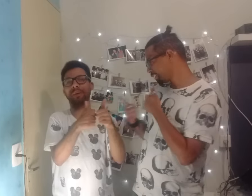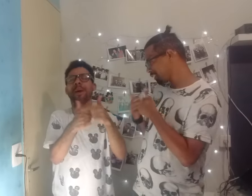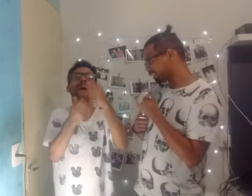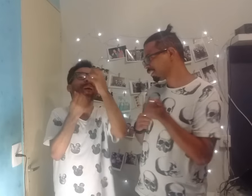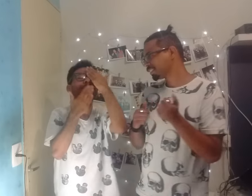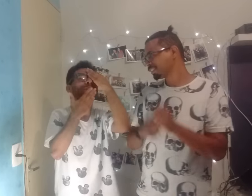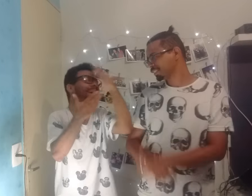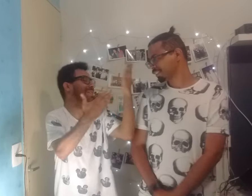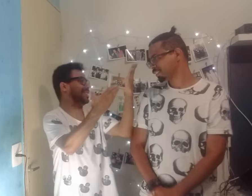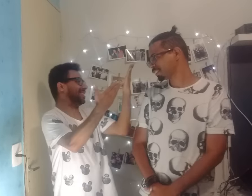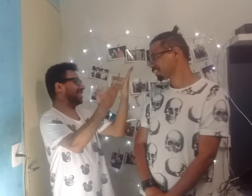muito obrigado!